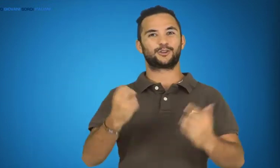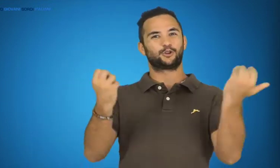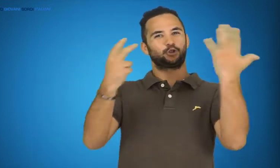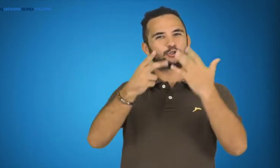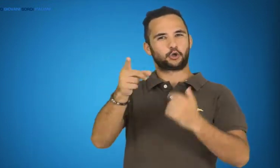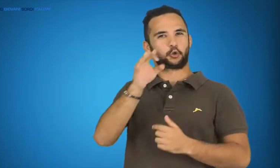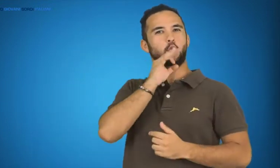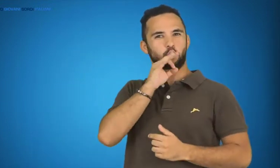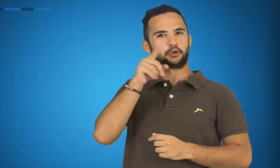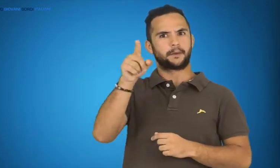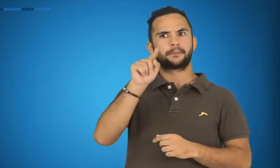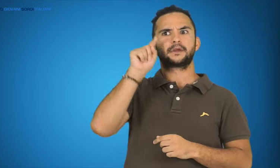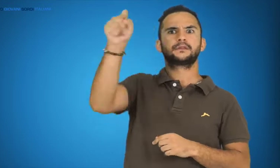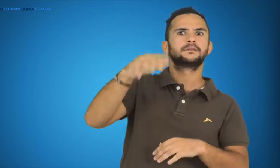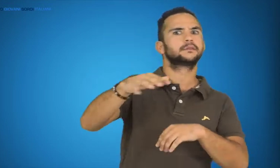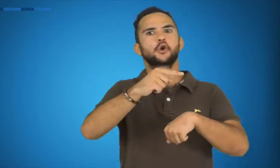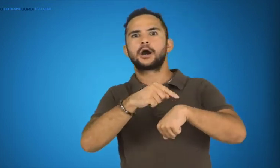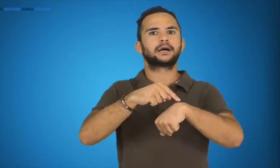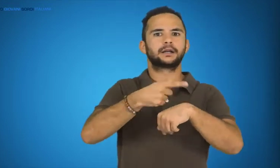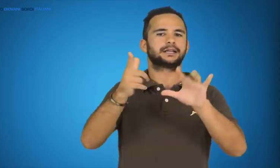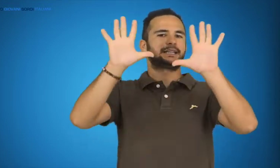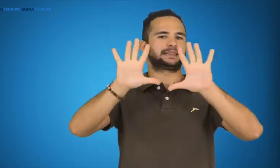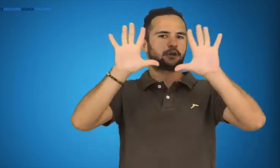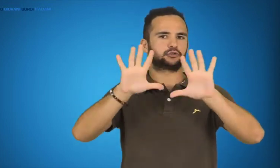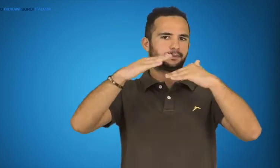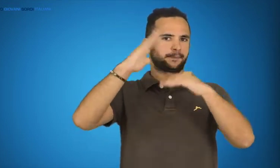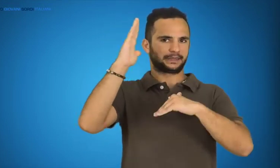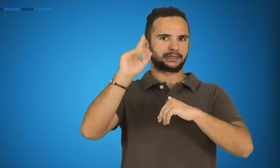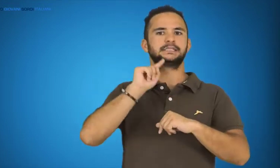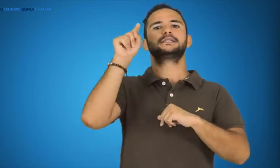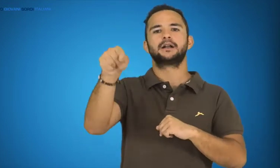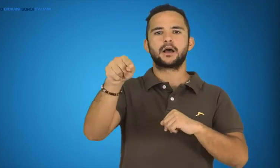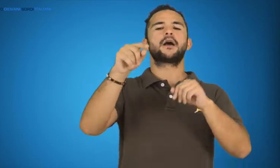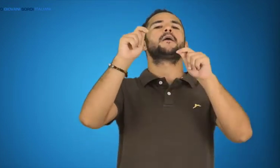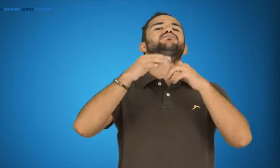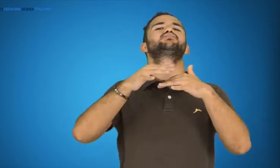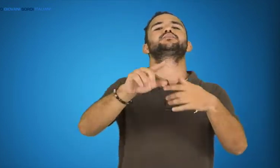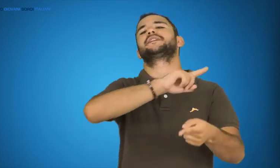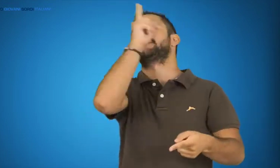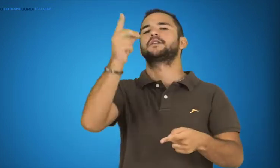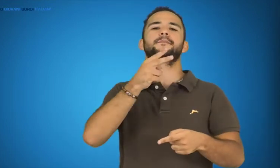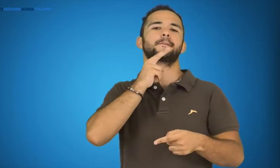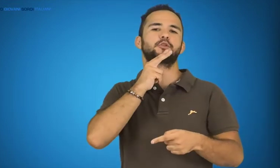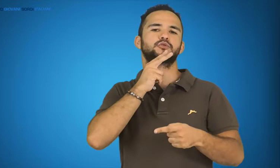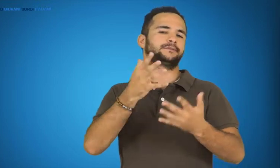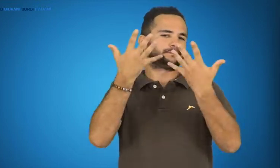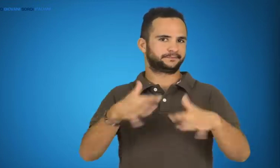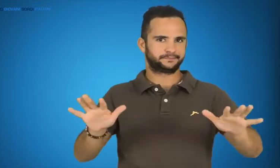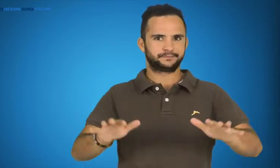Nella mattina del 18 ottobre a che ora dobbiamo incontrarci li? Alle 10 di mattina. E la giornata finirà nel pomeriggio.